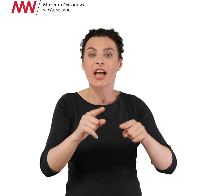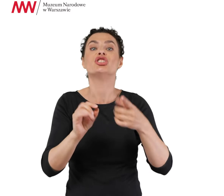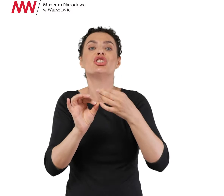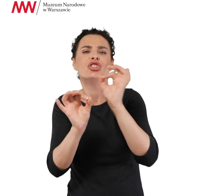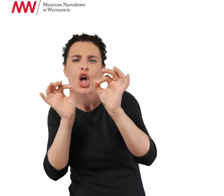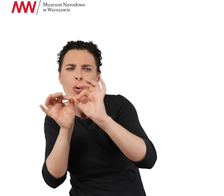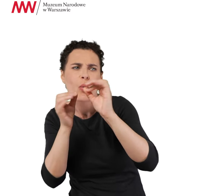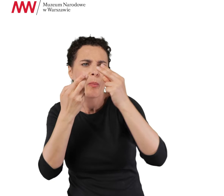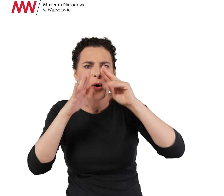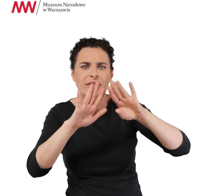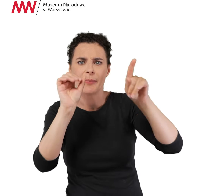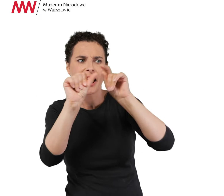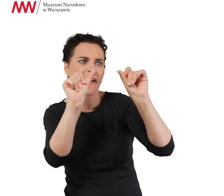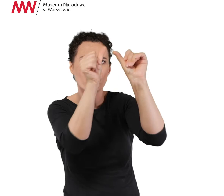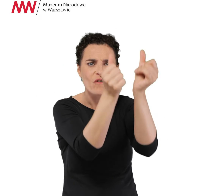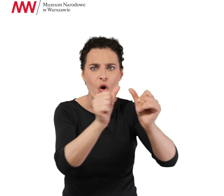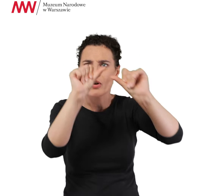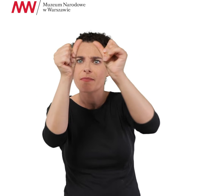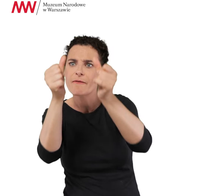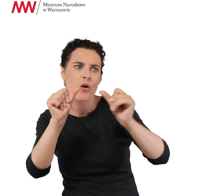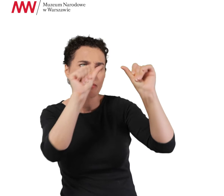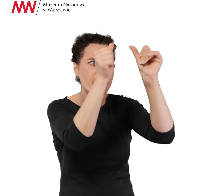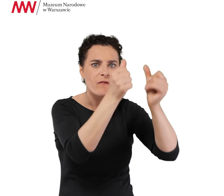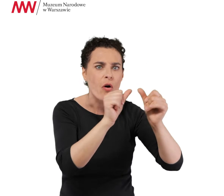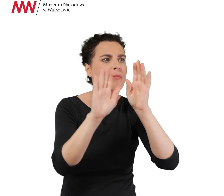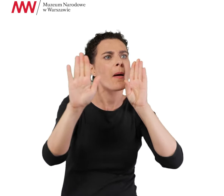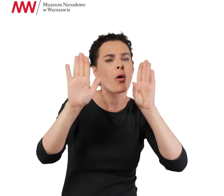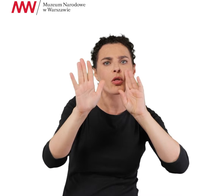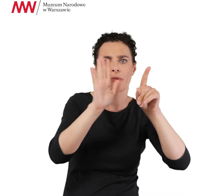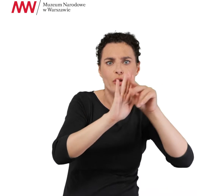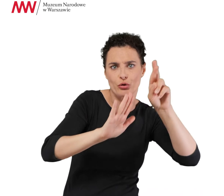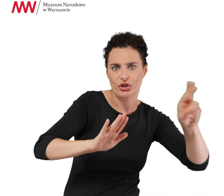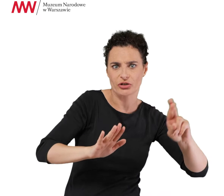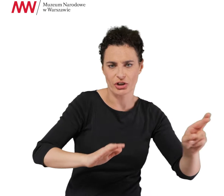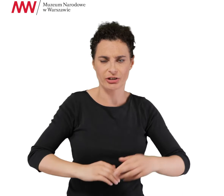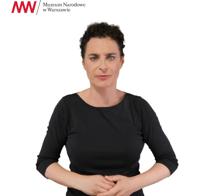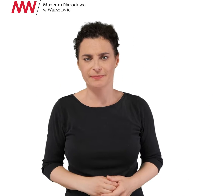szczegółom określającym orientację form i upodabniającym je do przedmiotów.